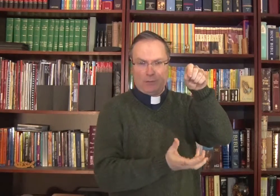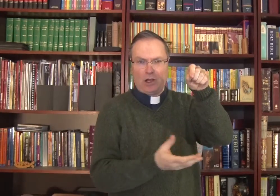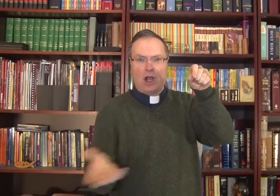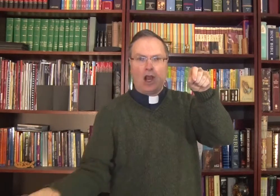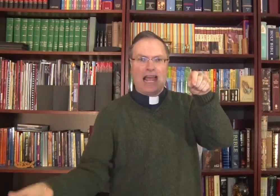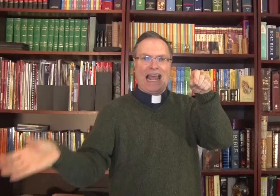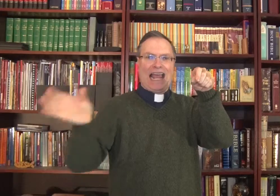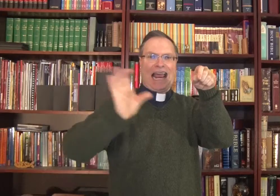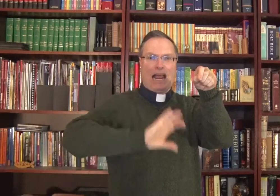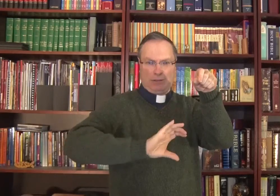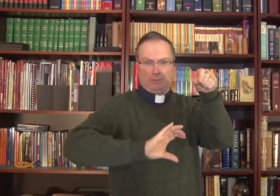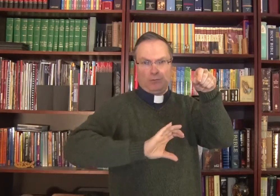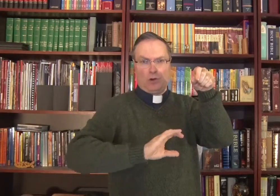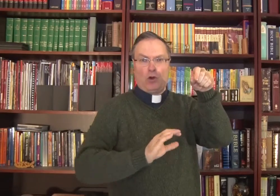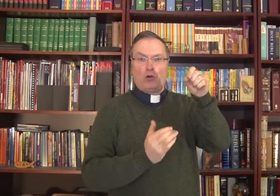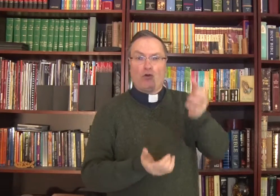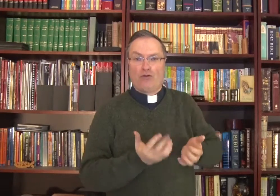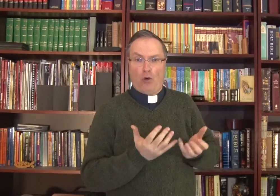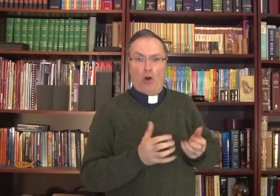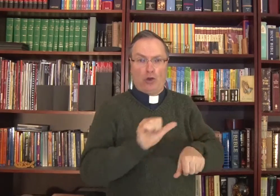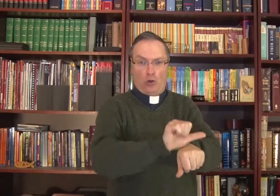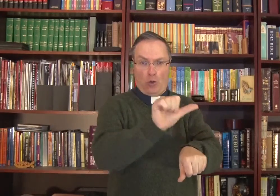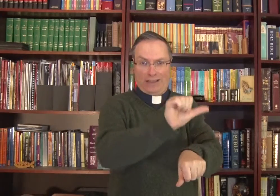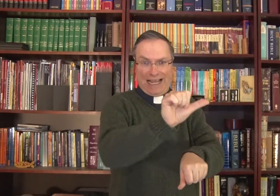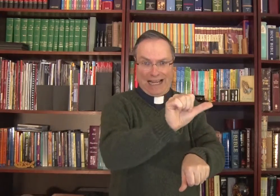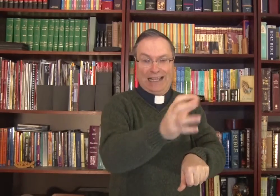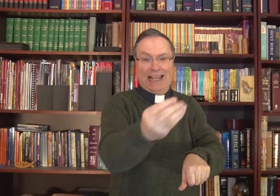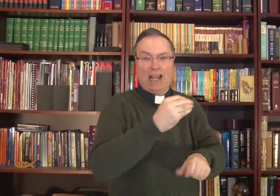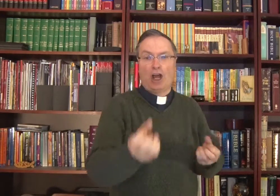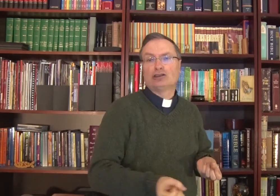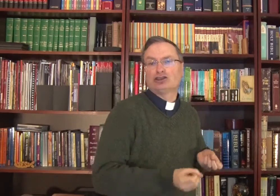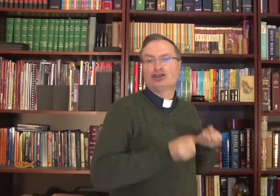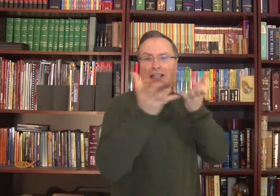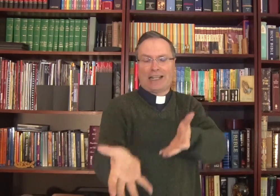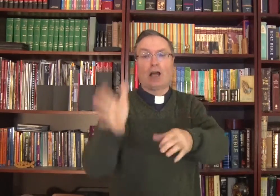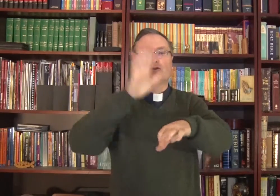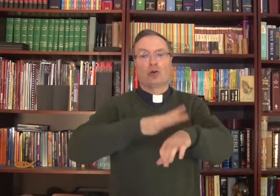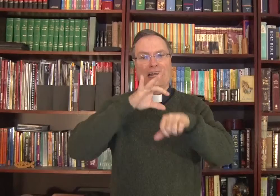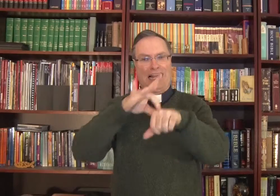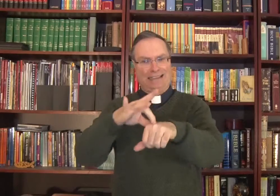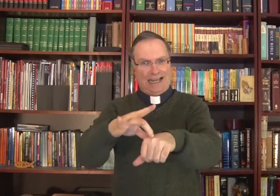le remplit du feu de l’autel et le jeta sur la terre.